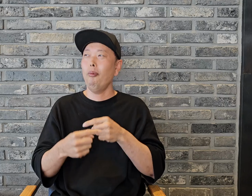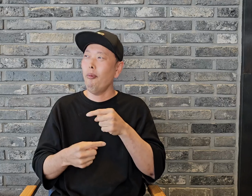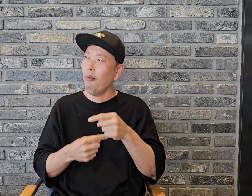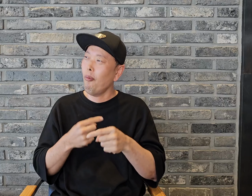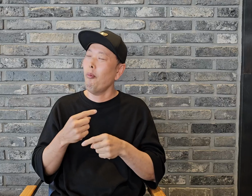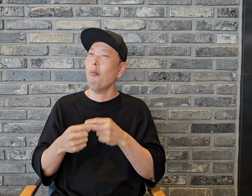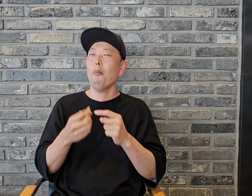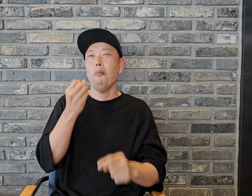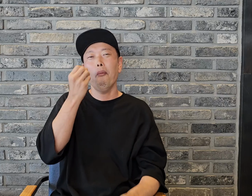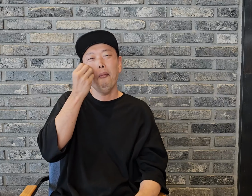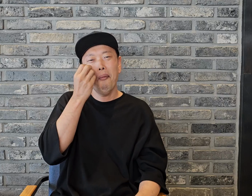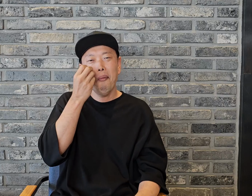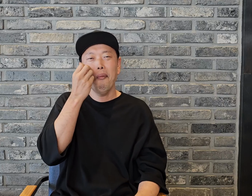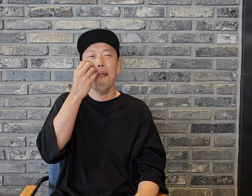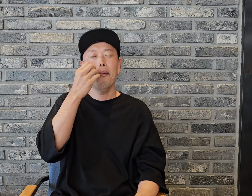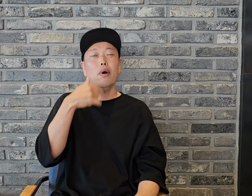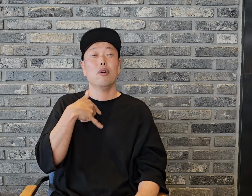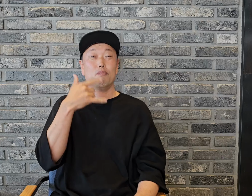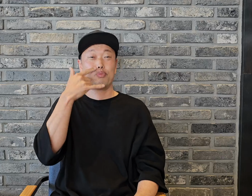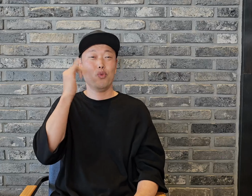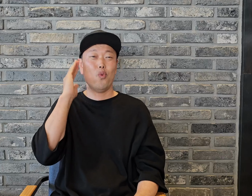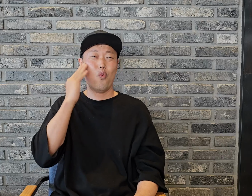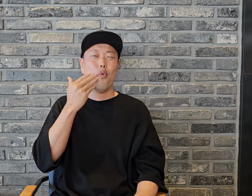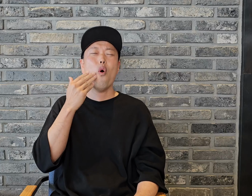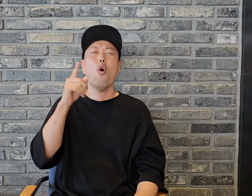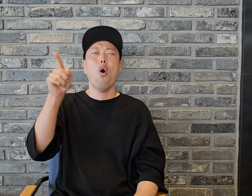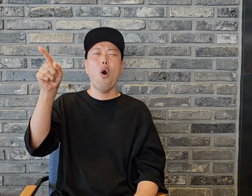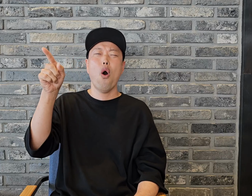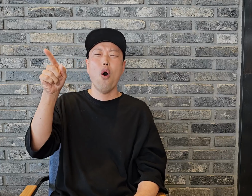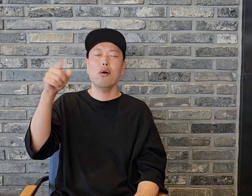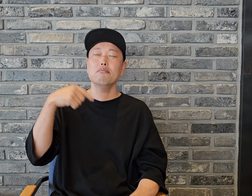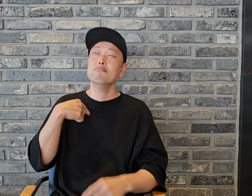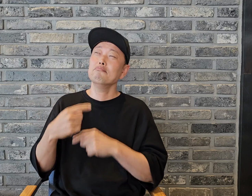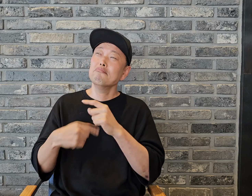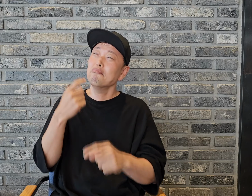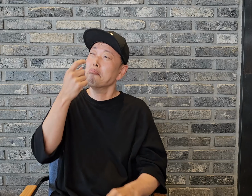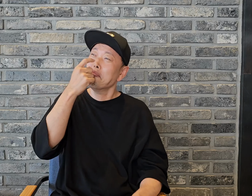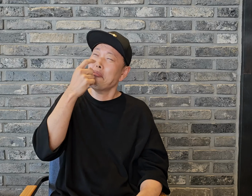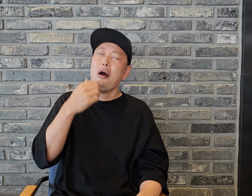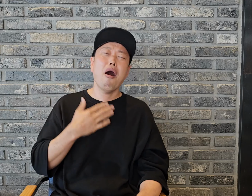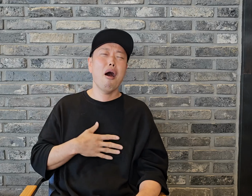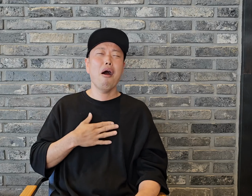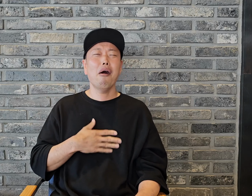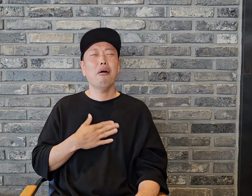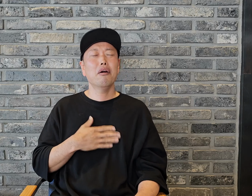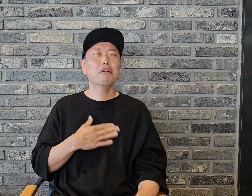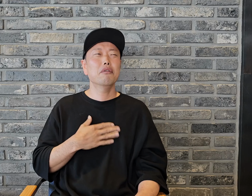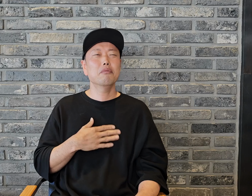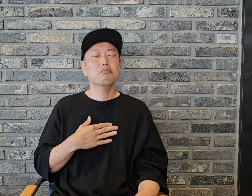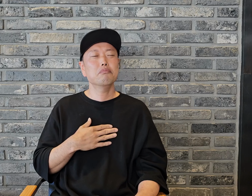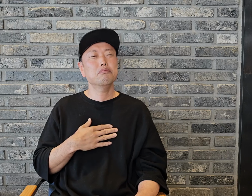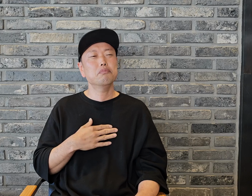하는 깨달음이 생기기 시작한 거 같아요 정말 신기했어요 부모님도 농인이셔서 수어를 원래 잘 알고 있었지만